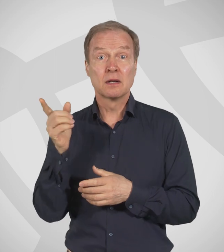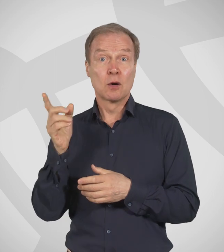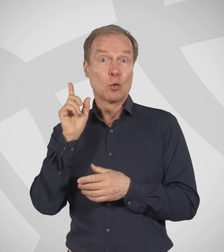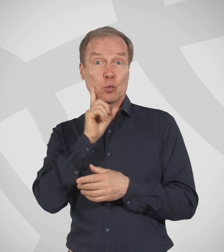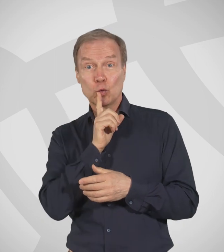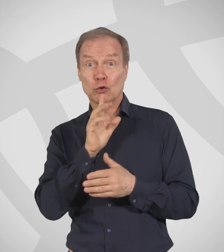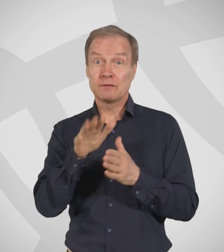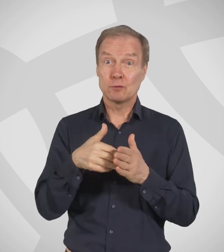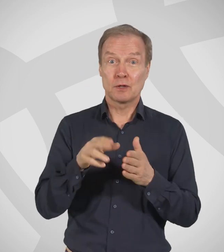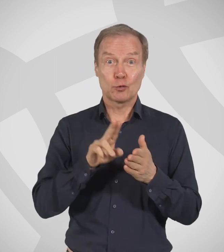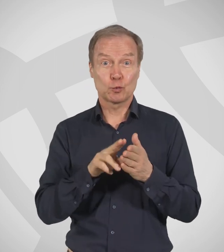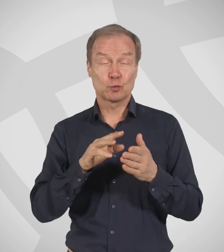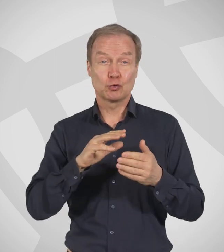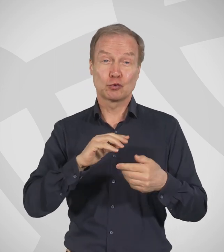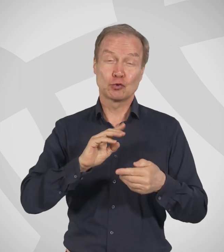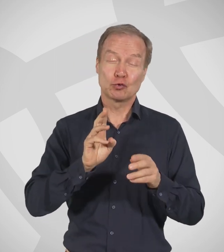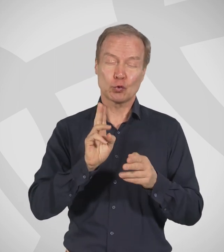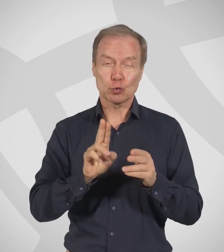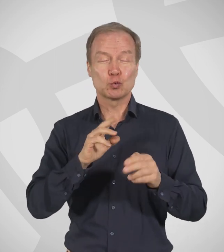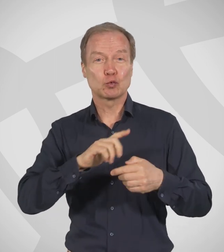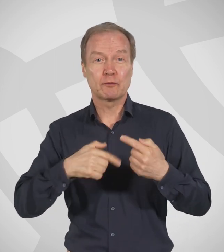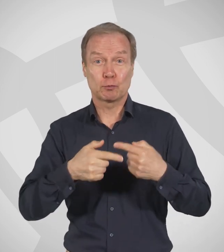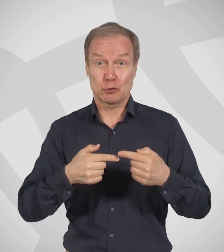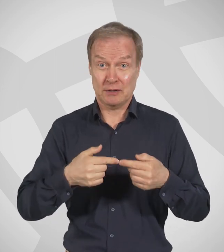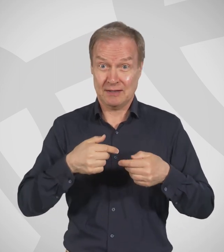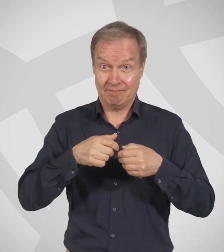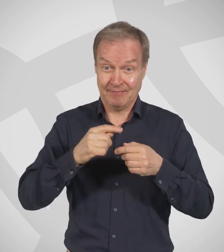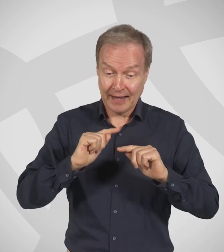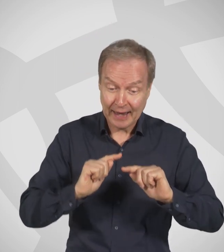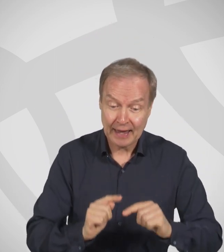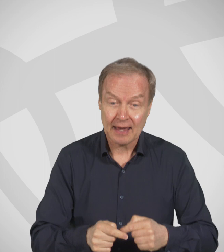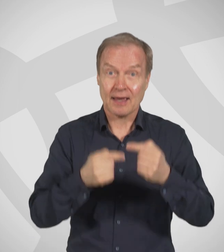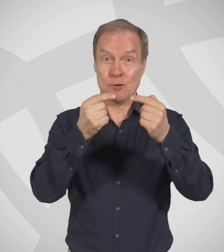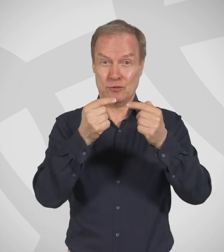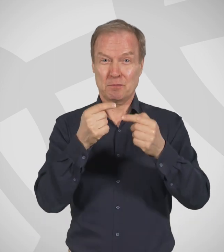Kuurojen ja viittomakielisten totuus- ja sovintoprosessin käynnistämistä -